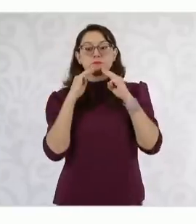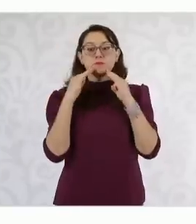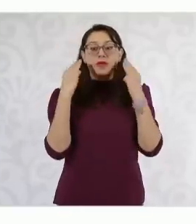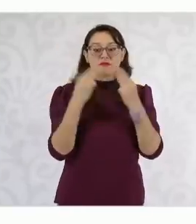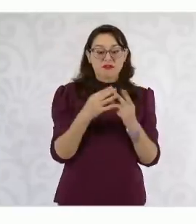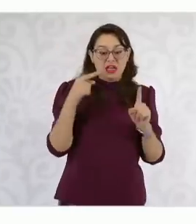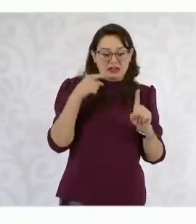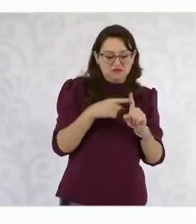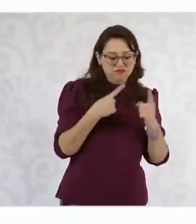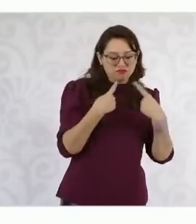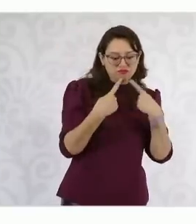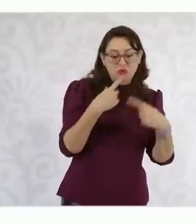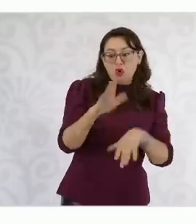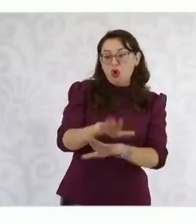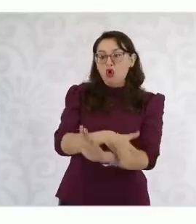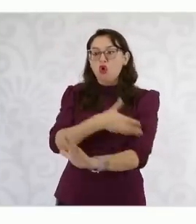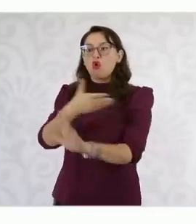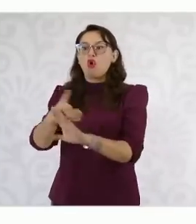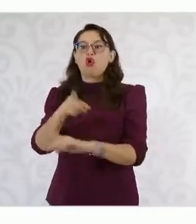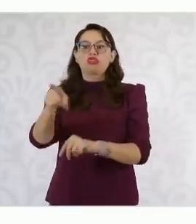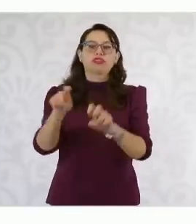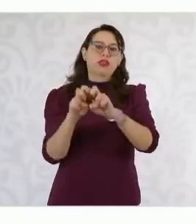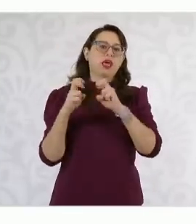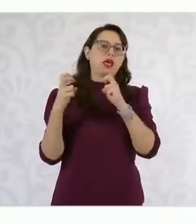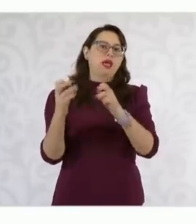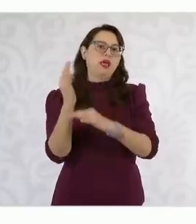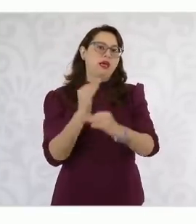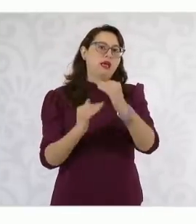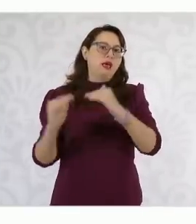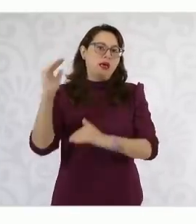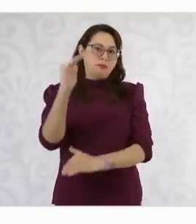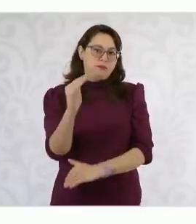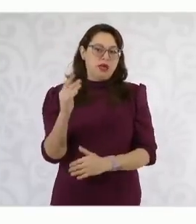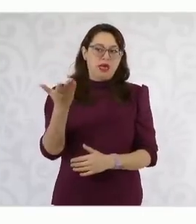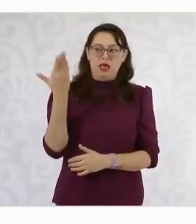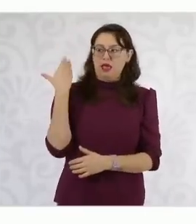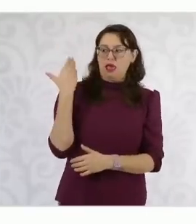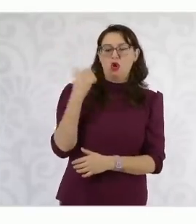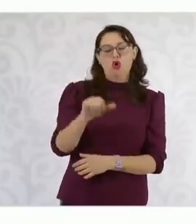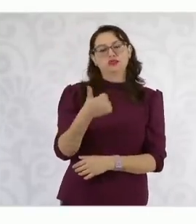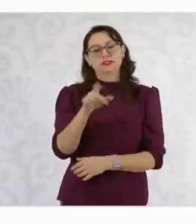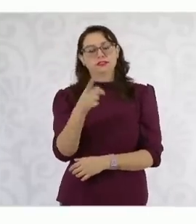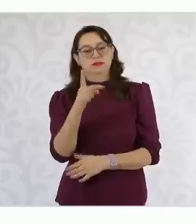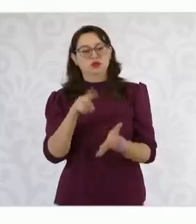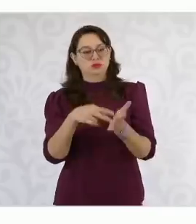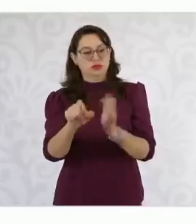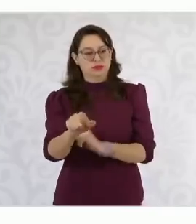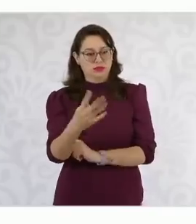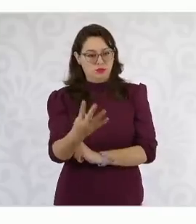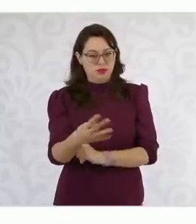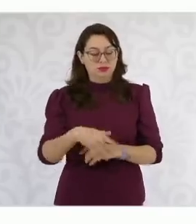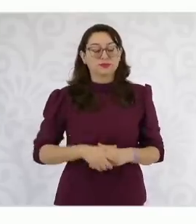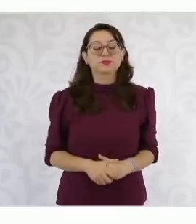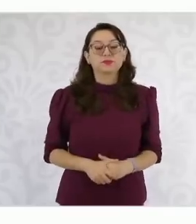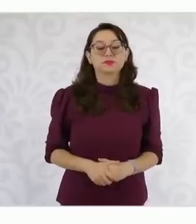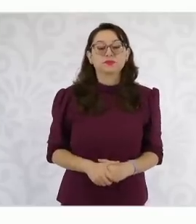en contra de un magistrado ocurrido el 11 de diciembre del 2024 De igual forma en Acapulco